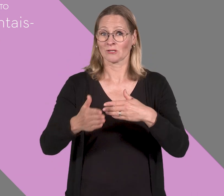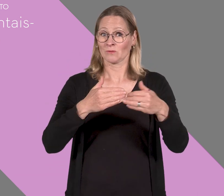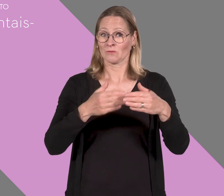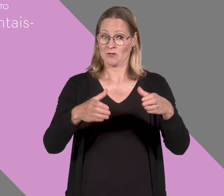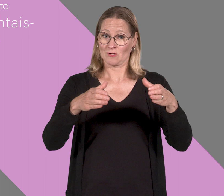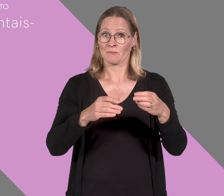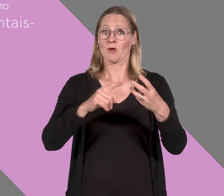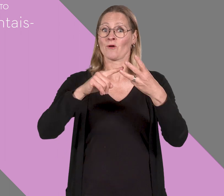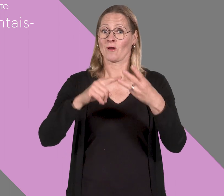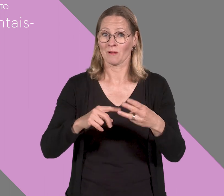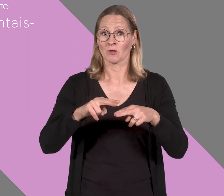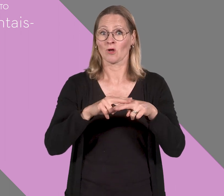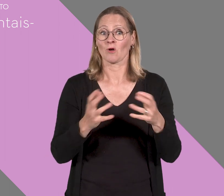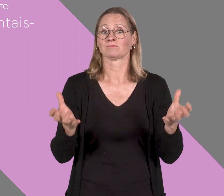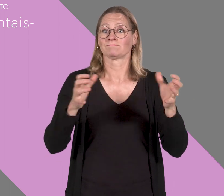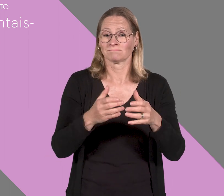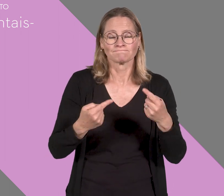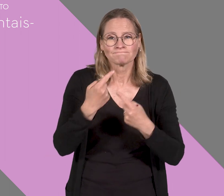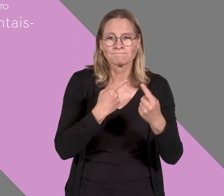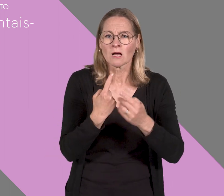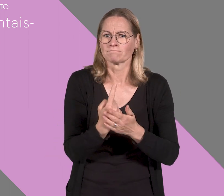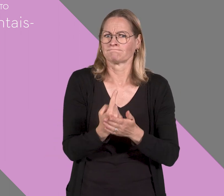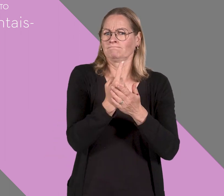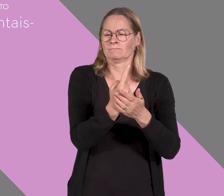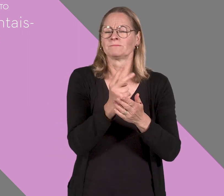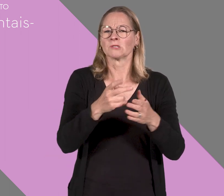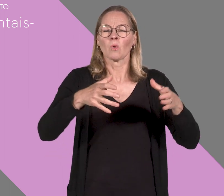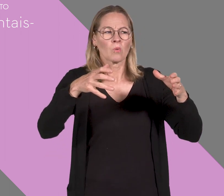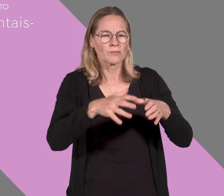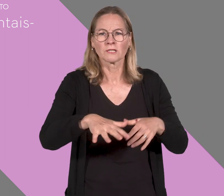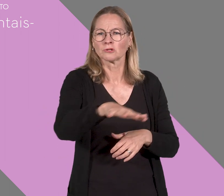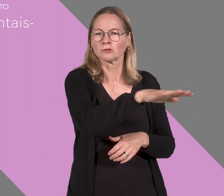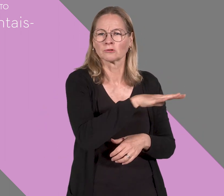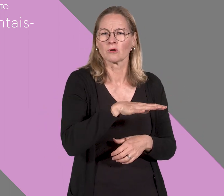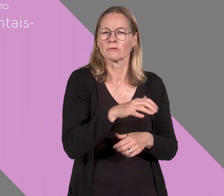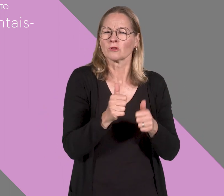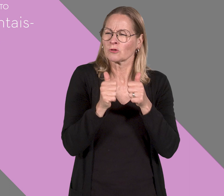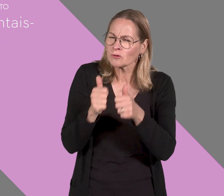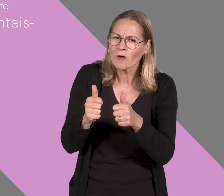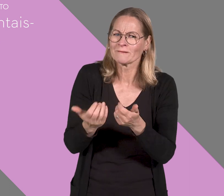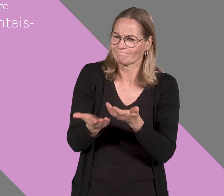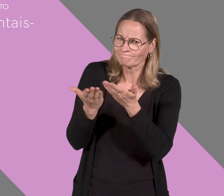Työryhmän kolmannessa kokouksessa korostui yhteisön toive luoda -